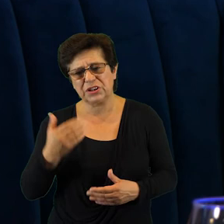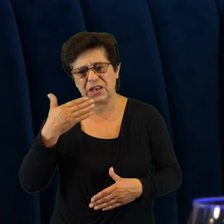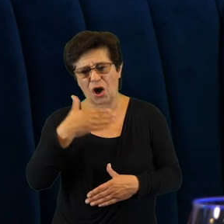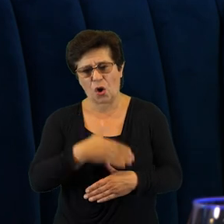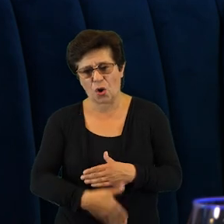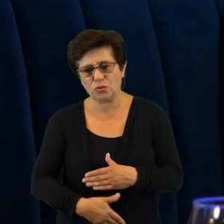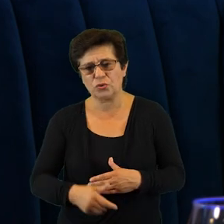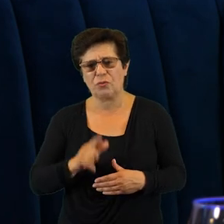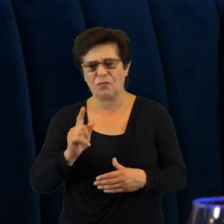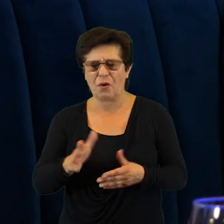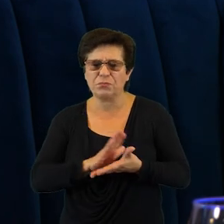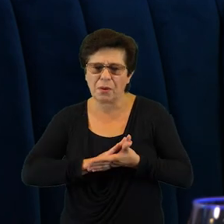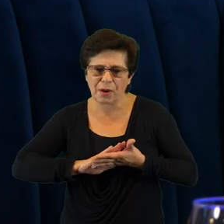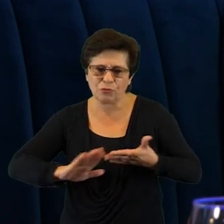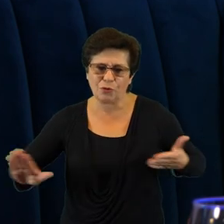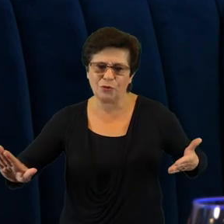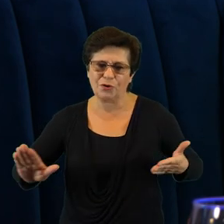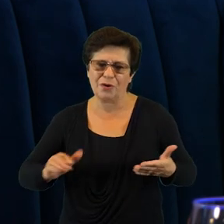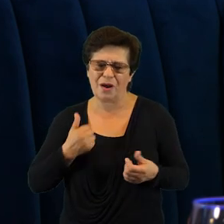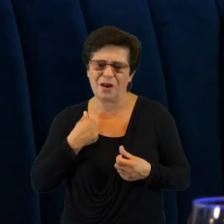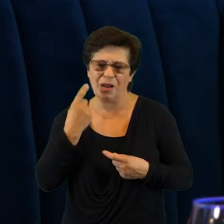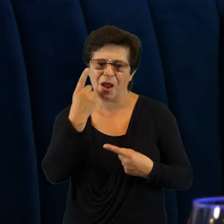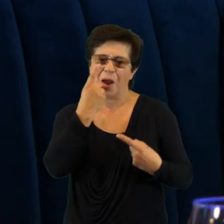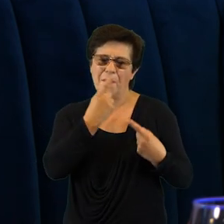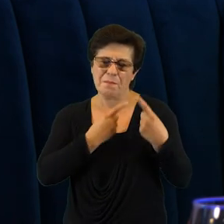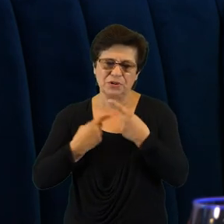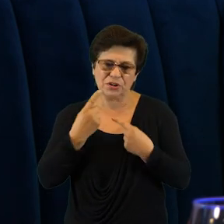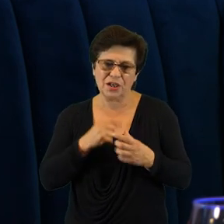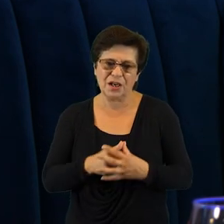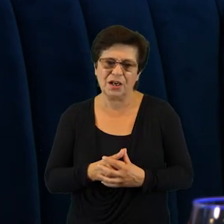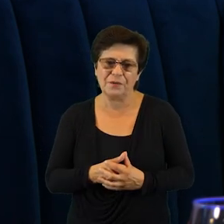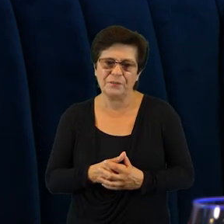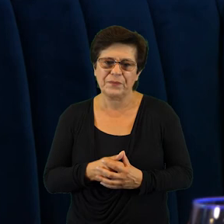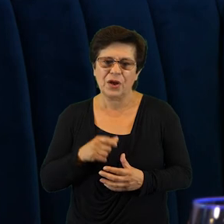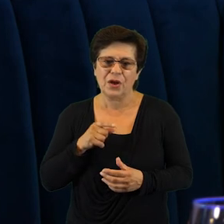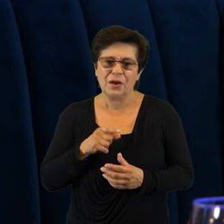przebaczono mu, ale myślę, że to była karta dla niego,